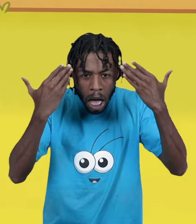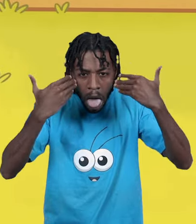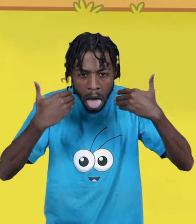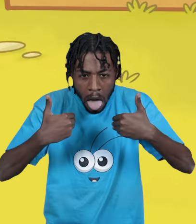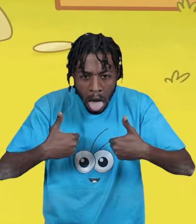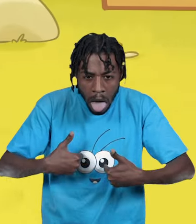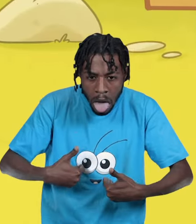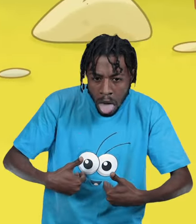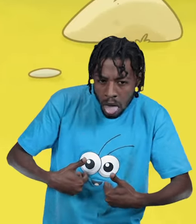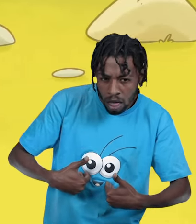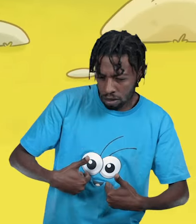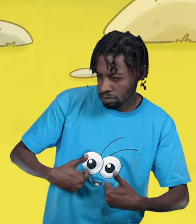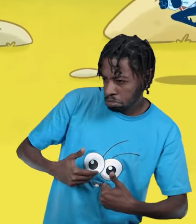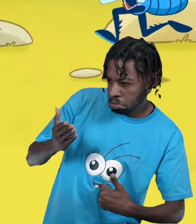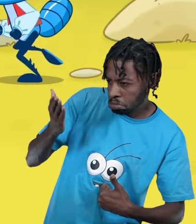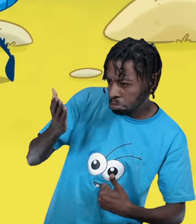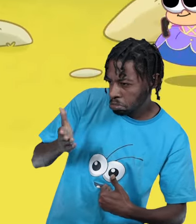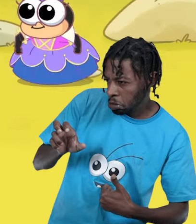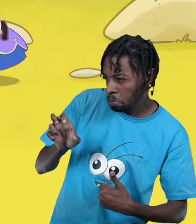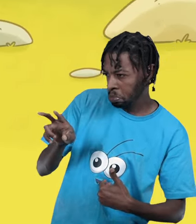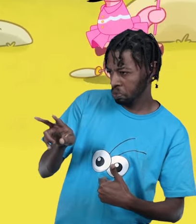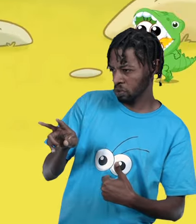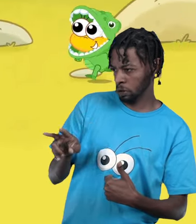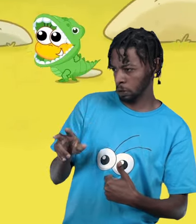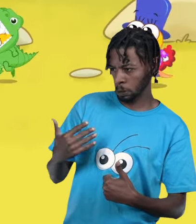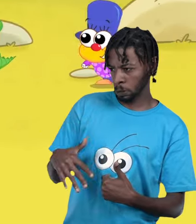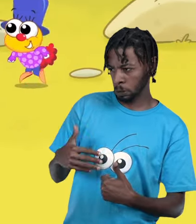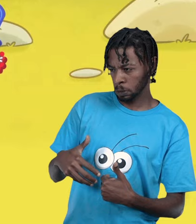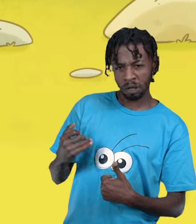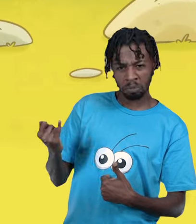Aparência não importa, não